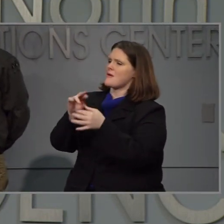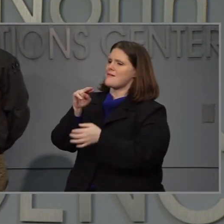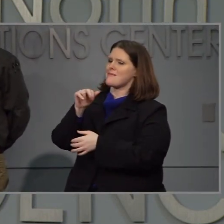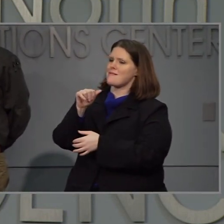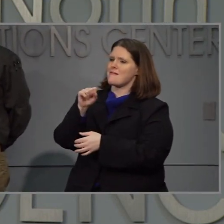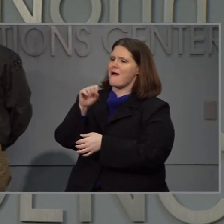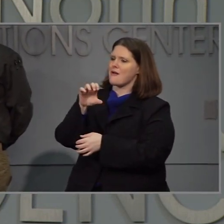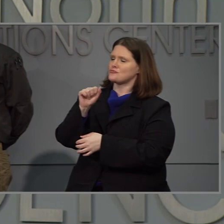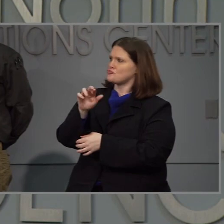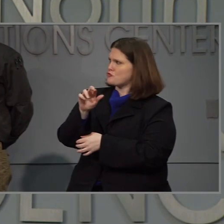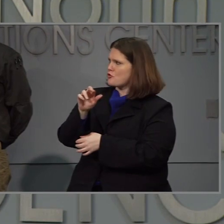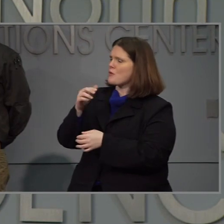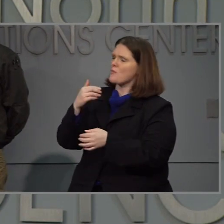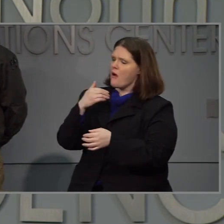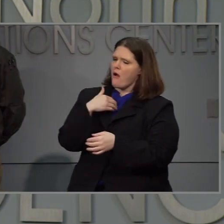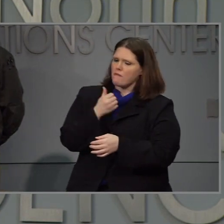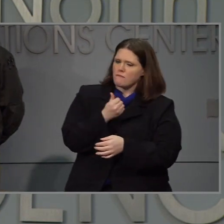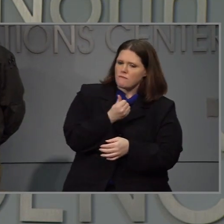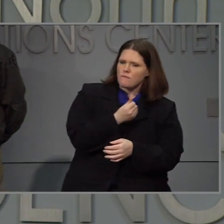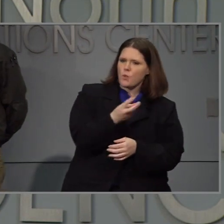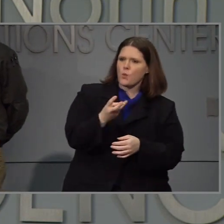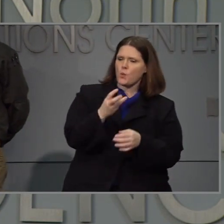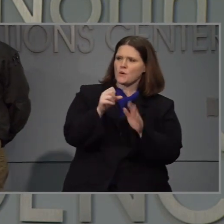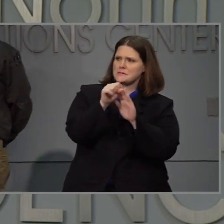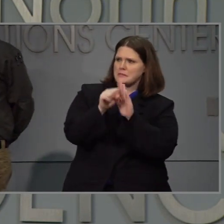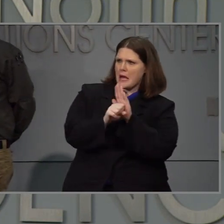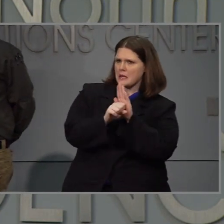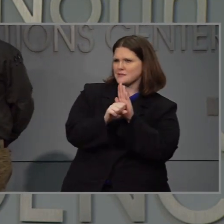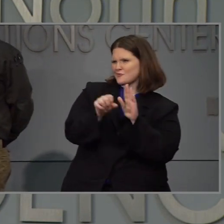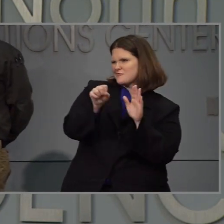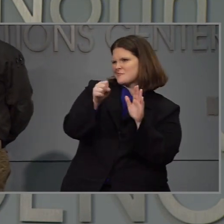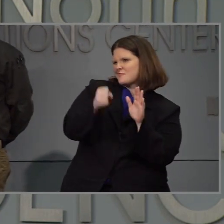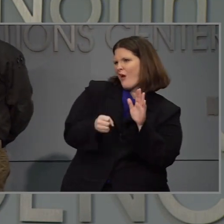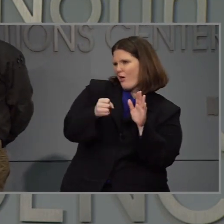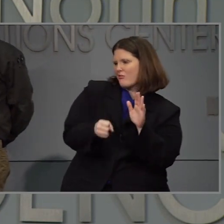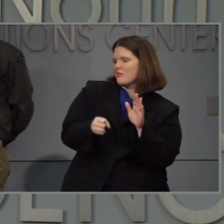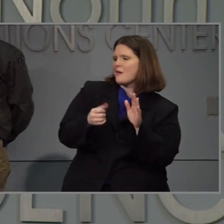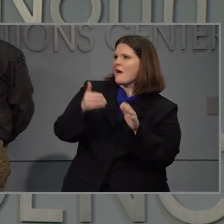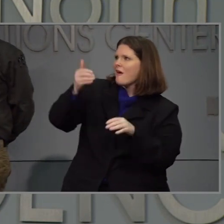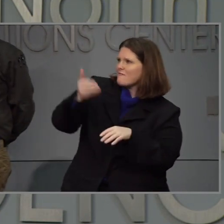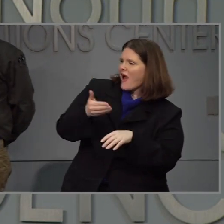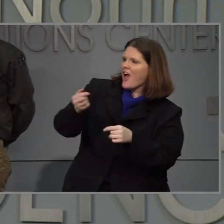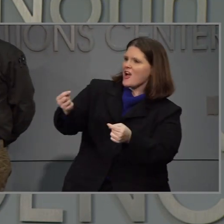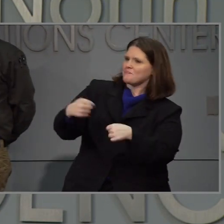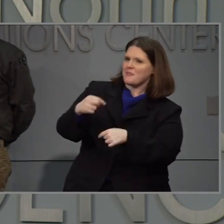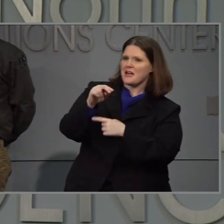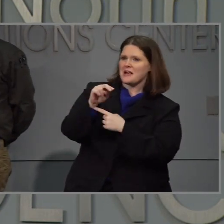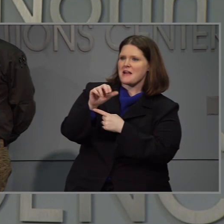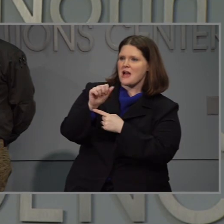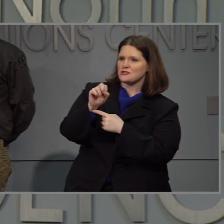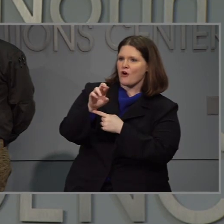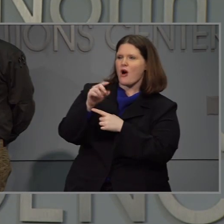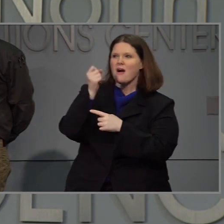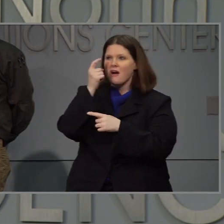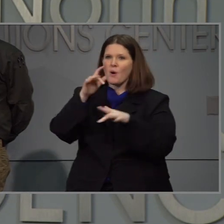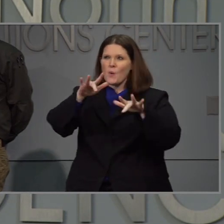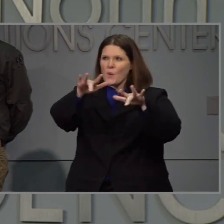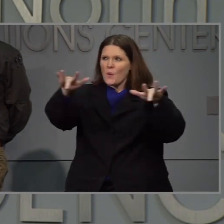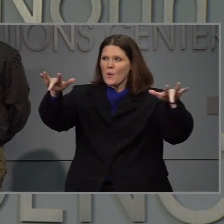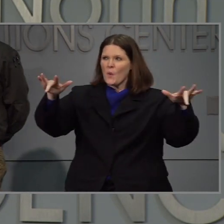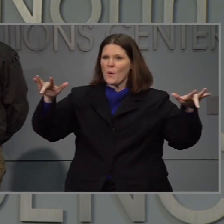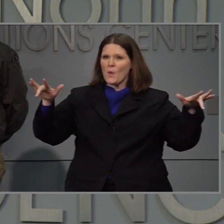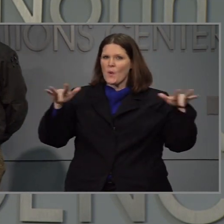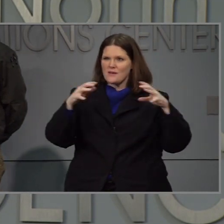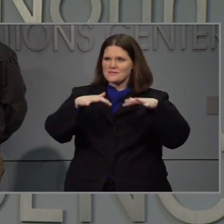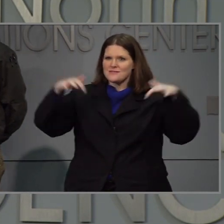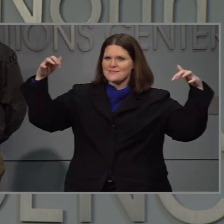Quisiera darle seguimiento a la pregunta sobre Nascar.